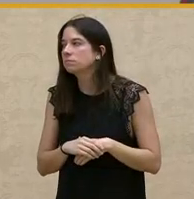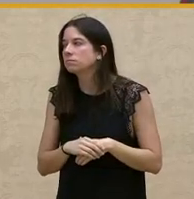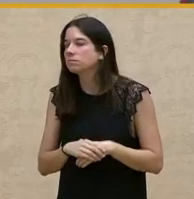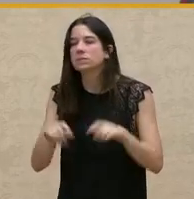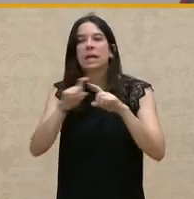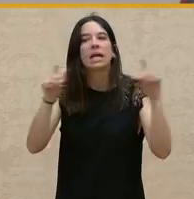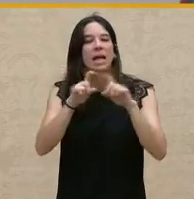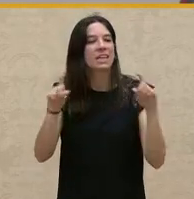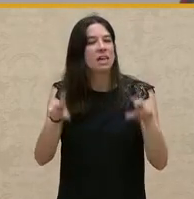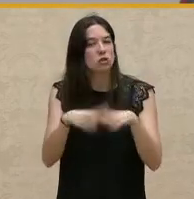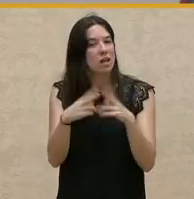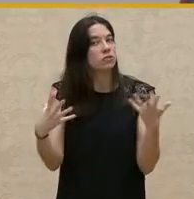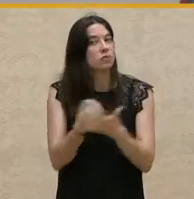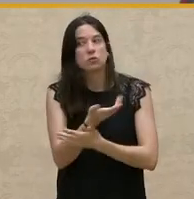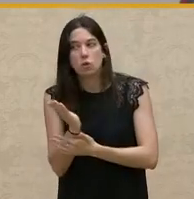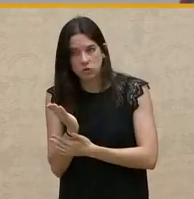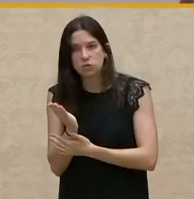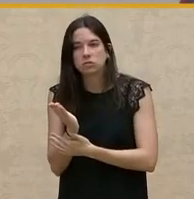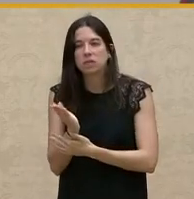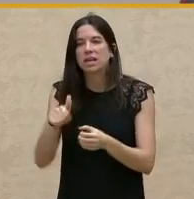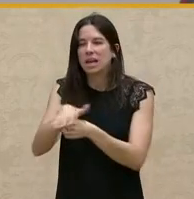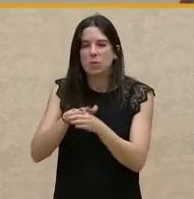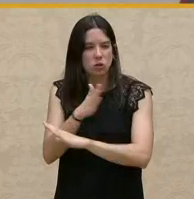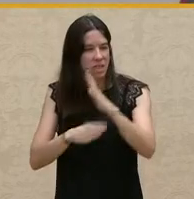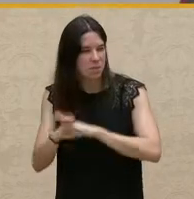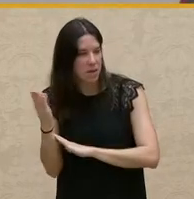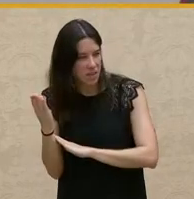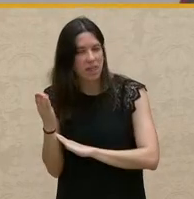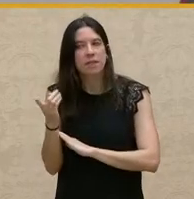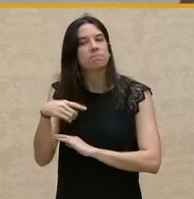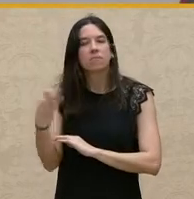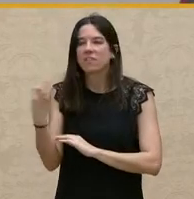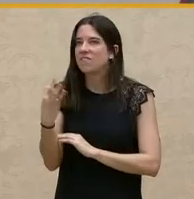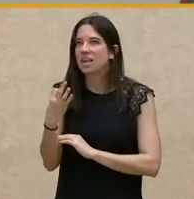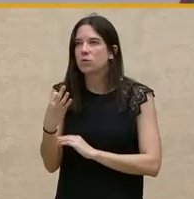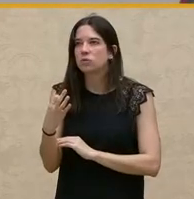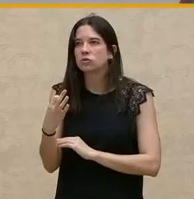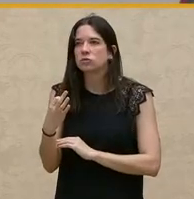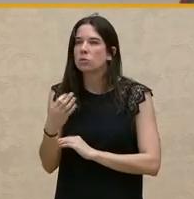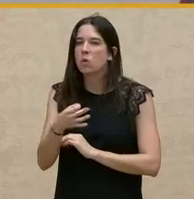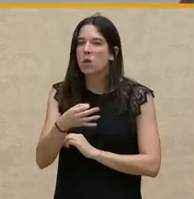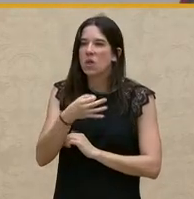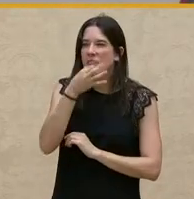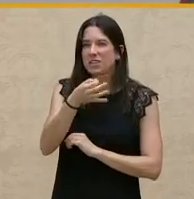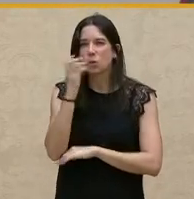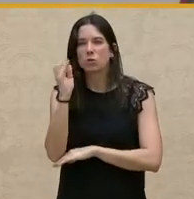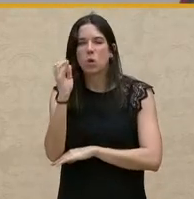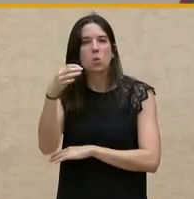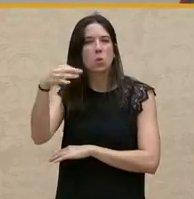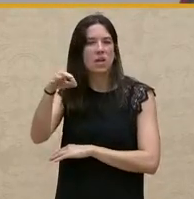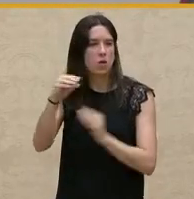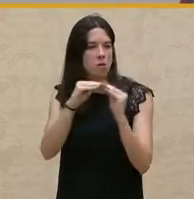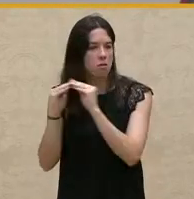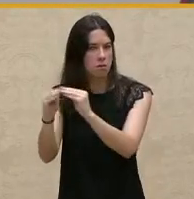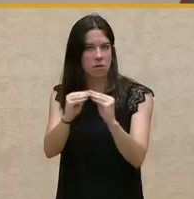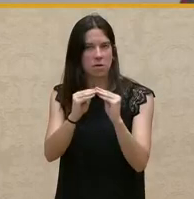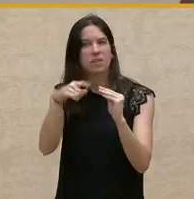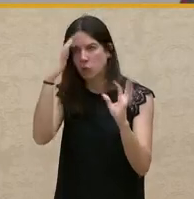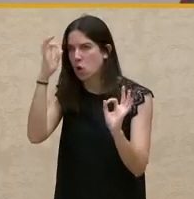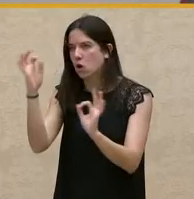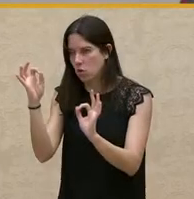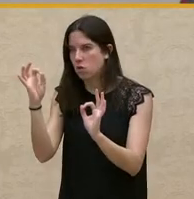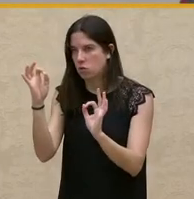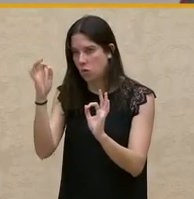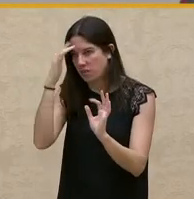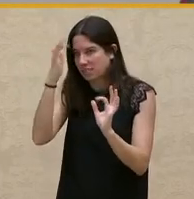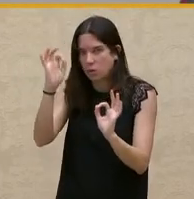sociales y lo que es la discapacidad, tendríamos que tener un discurso lógico y de sentido común